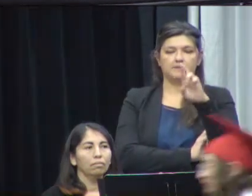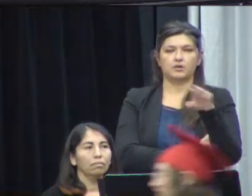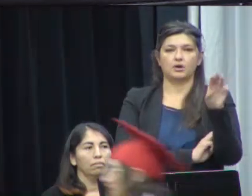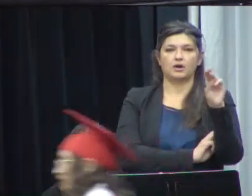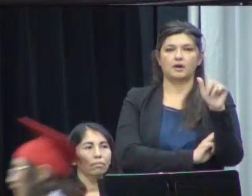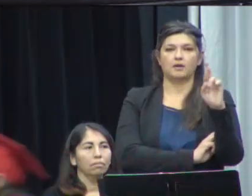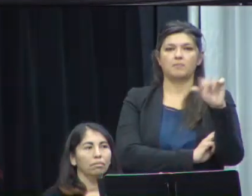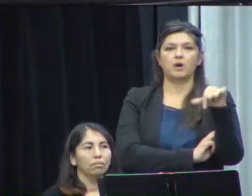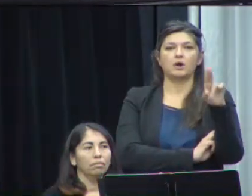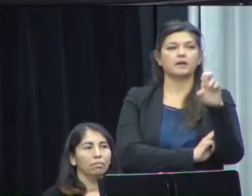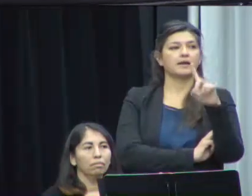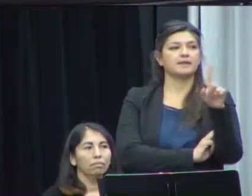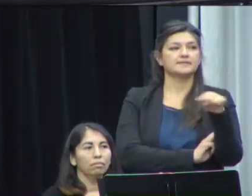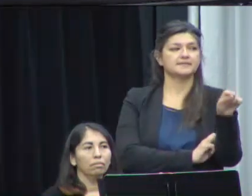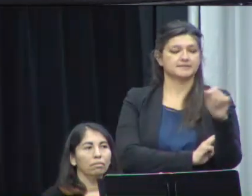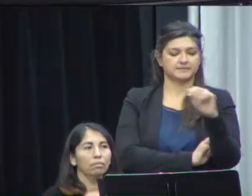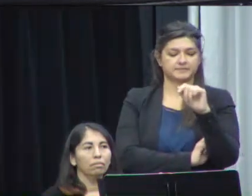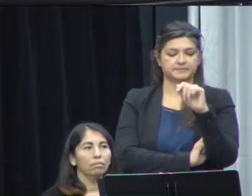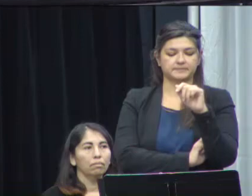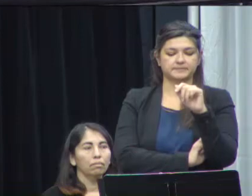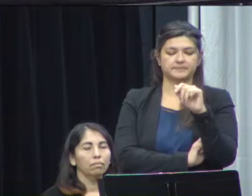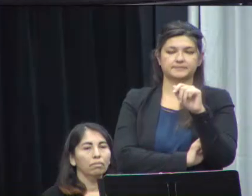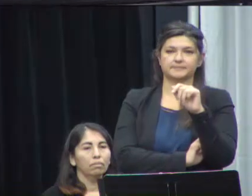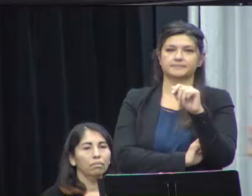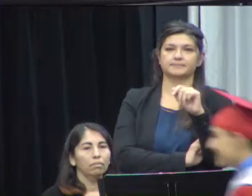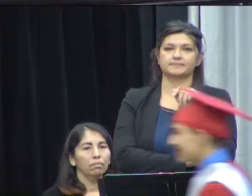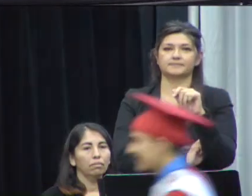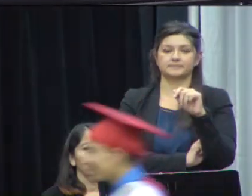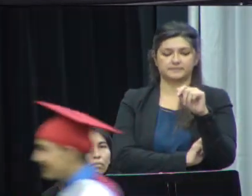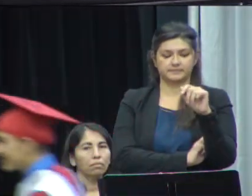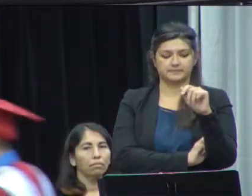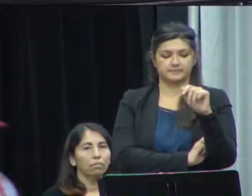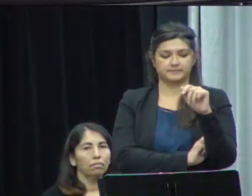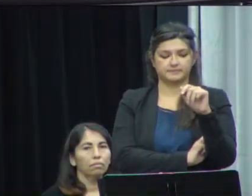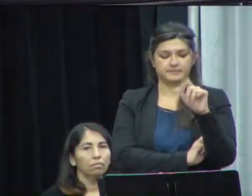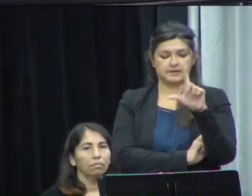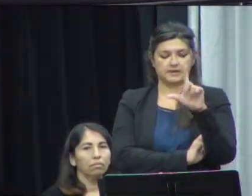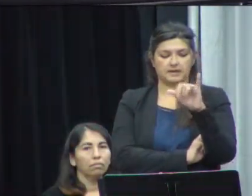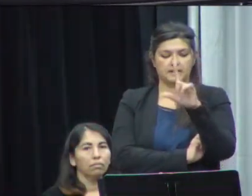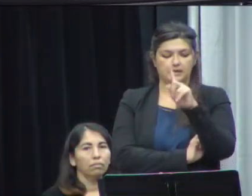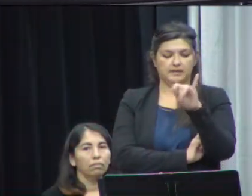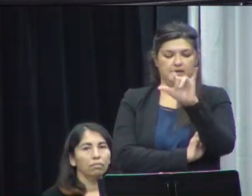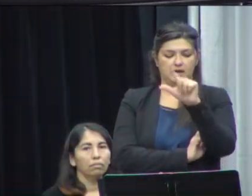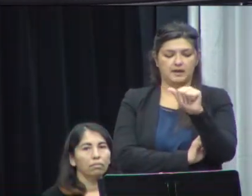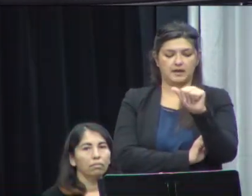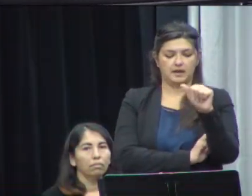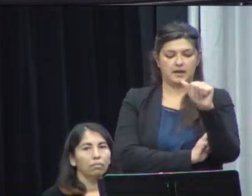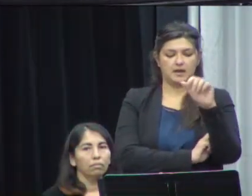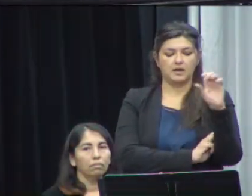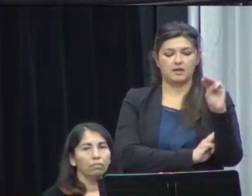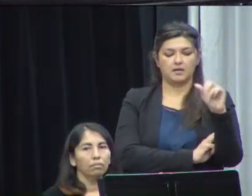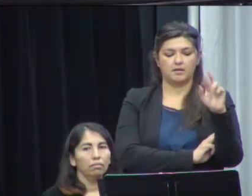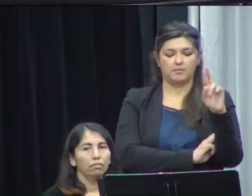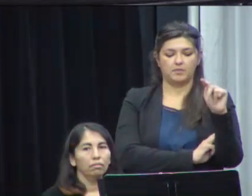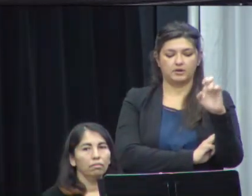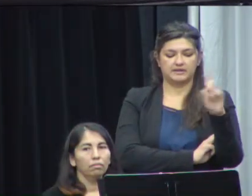(audience applauds) Lilliana Sophia Martinez. (audience applauds)